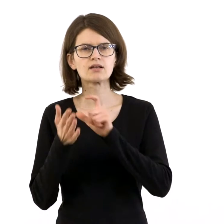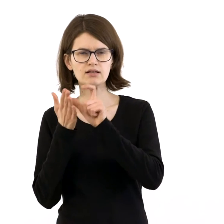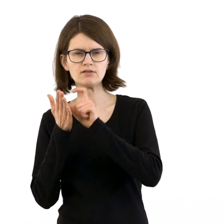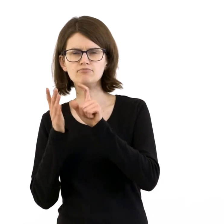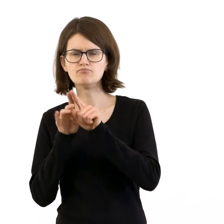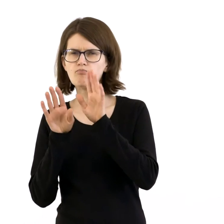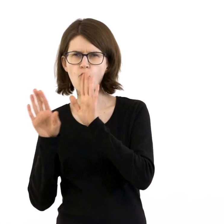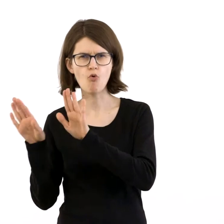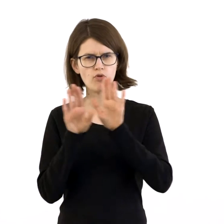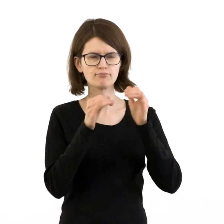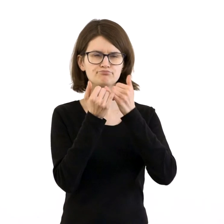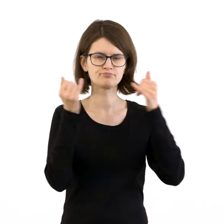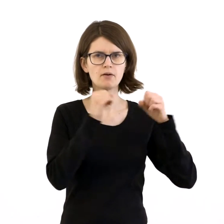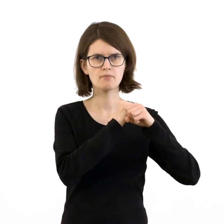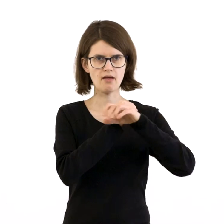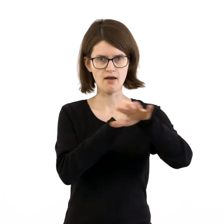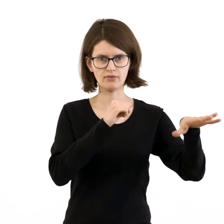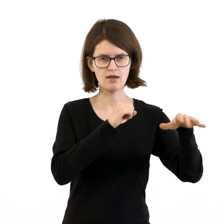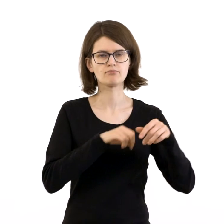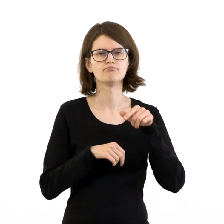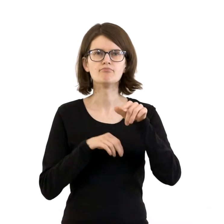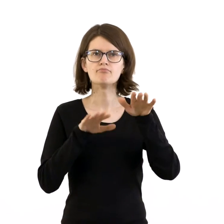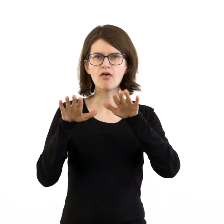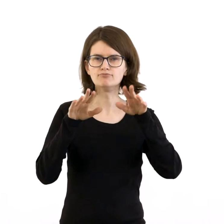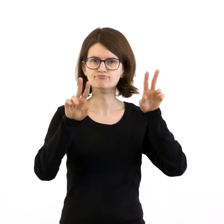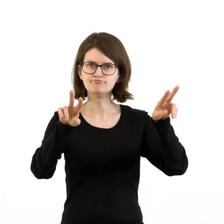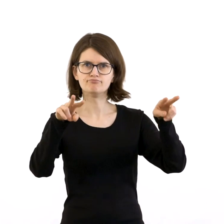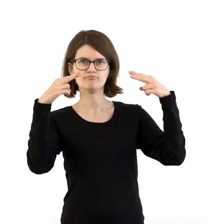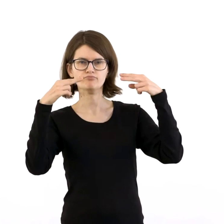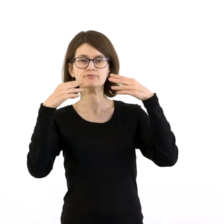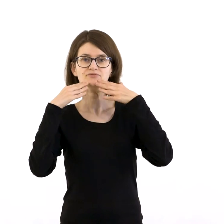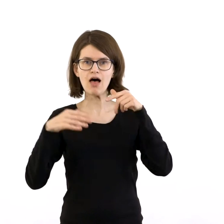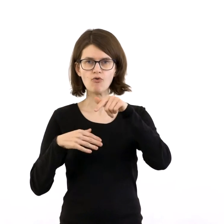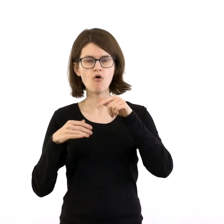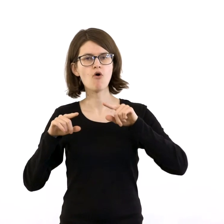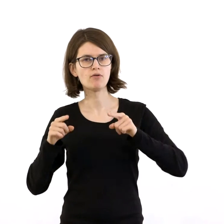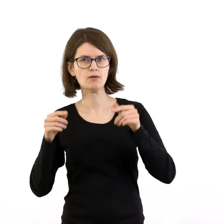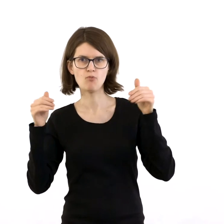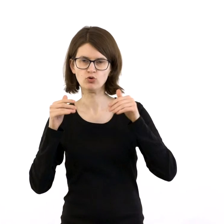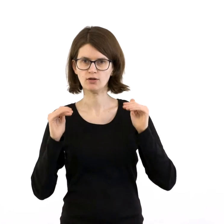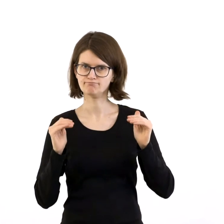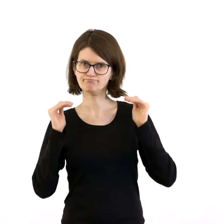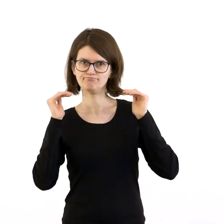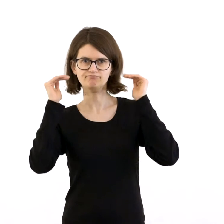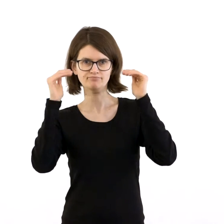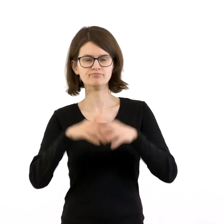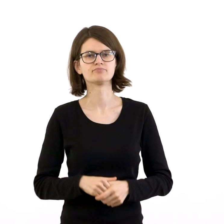Instagram, jak każde inne medium społecznościowe, jest miejscem budowania marki i wizerunku organizacji.